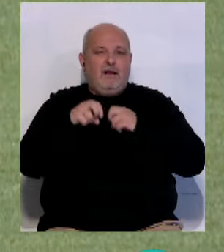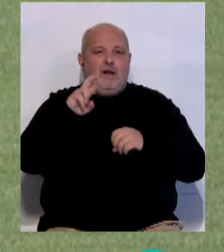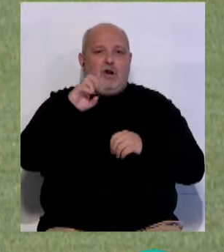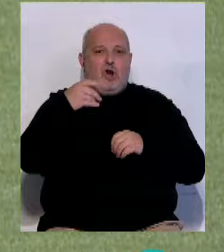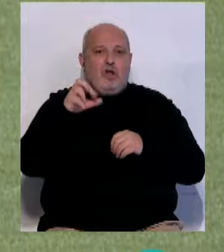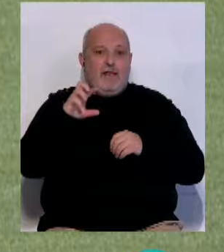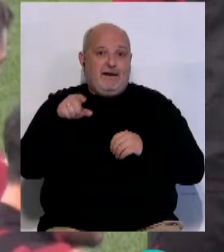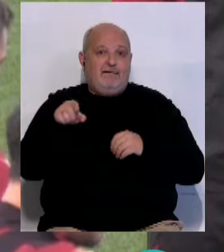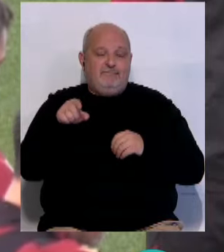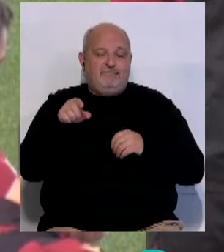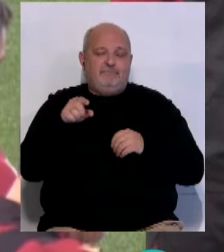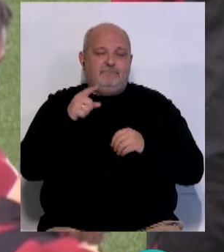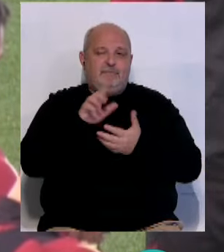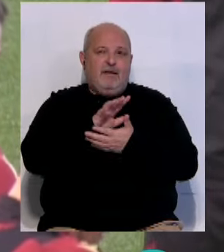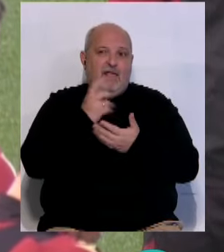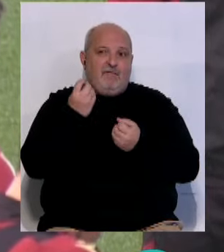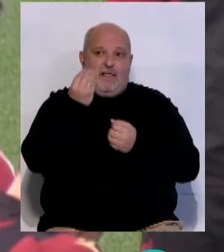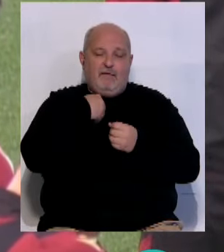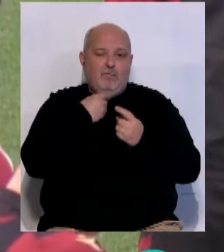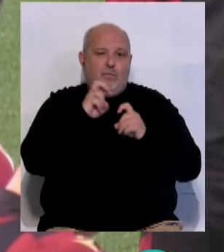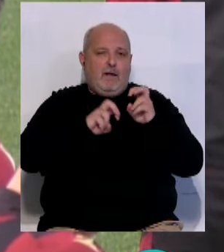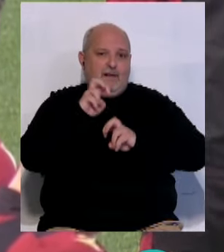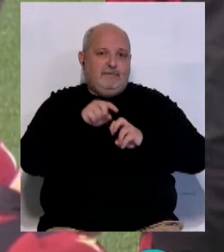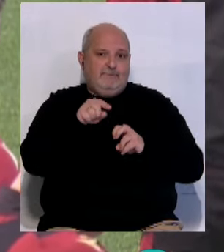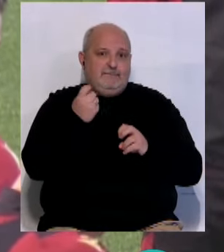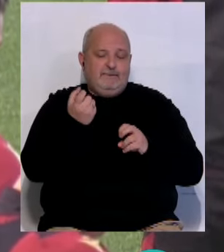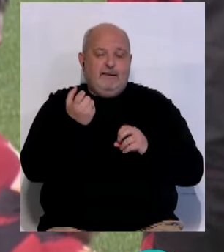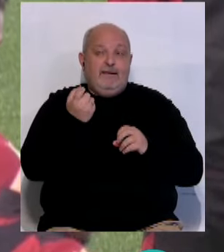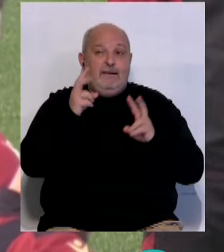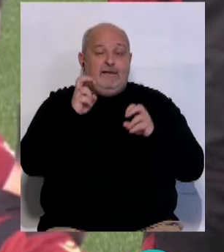yo creo que que vamos a echar mucho en falta y y la verdad que todo lo que se suponía que era